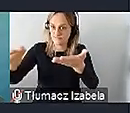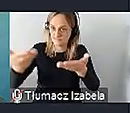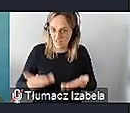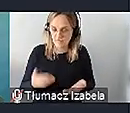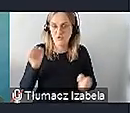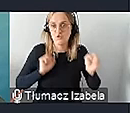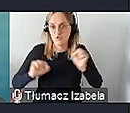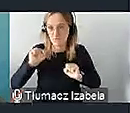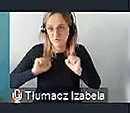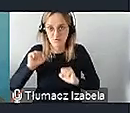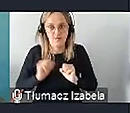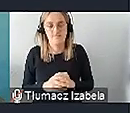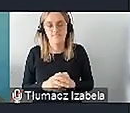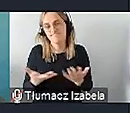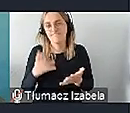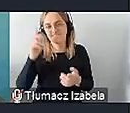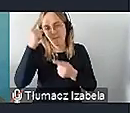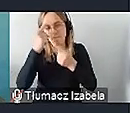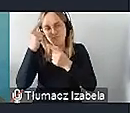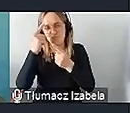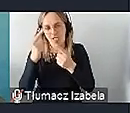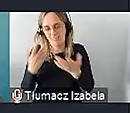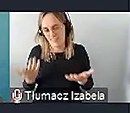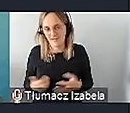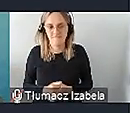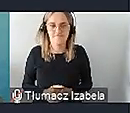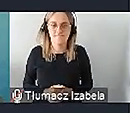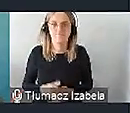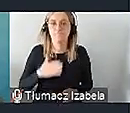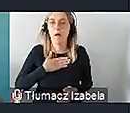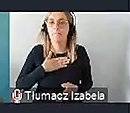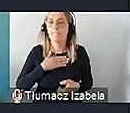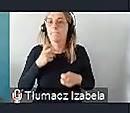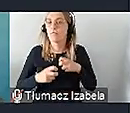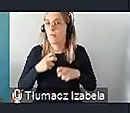do takiego ćwiczenia, eksperymentu myślowego. Wyobraźmy sobie, że mamy problem.